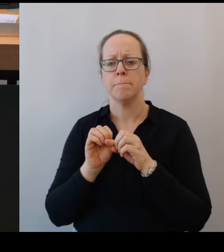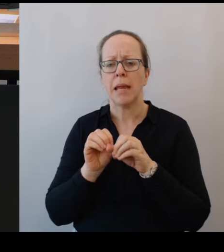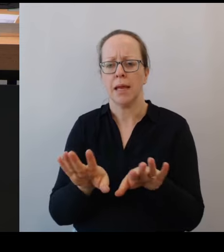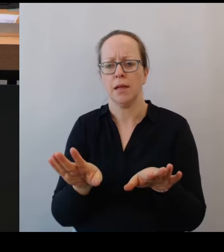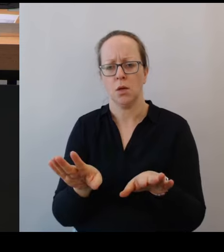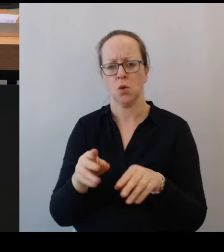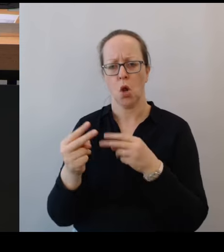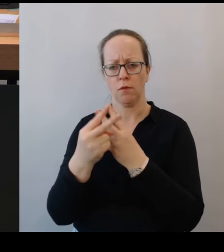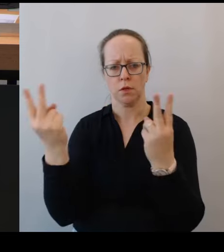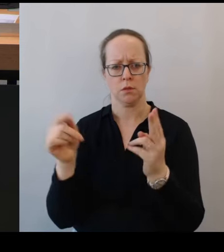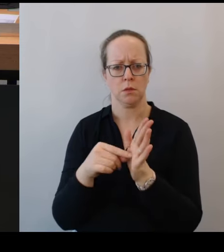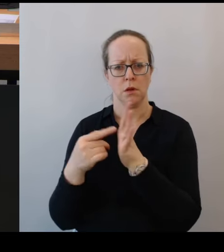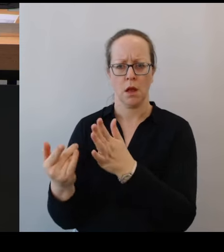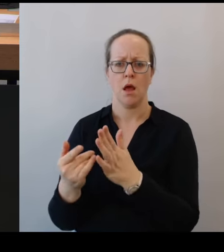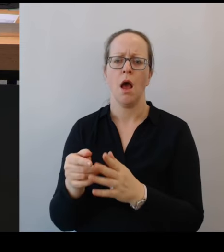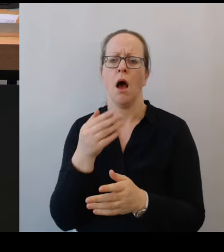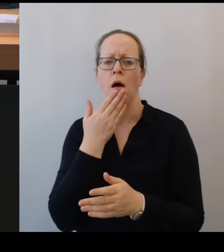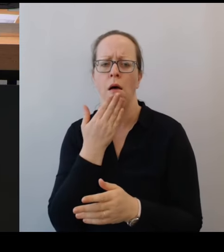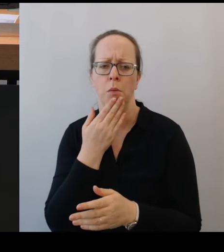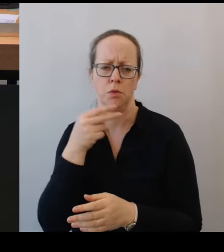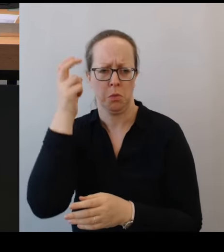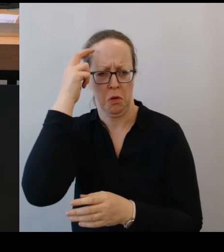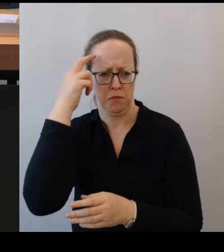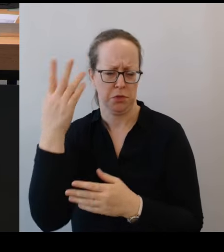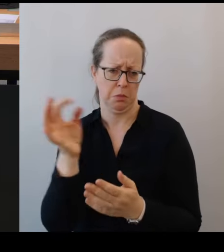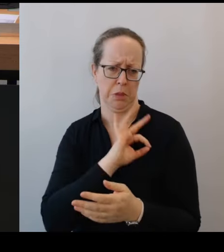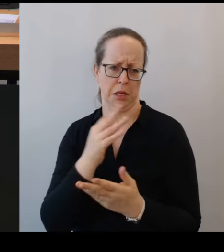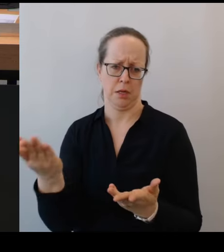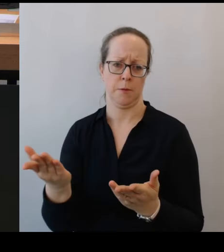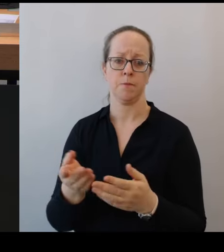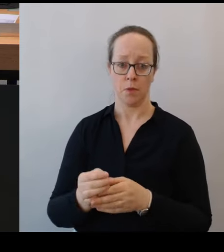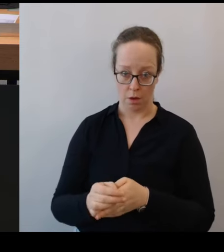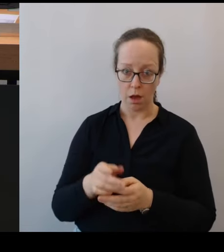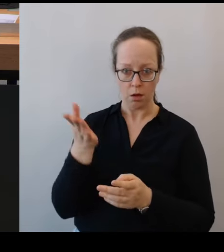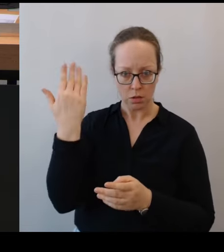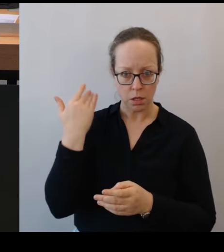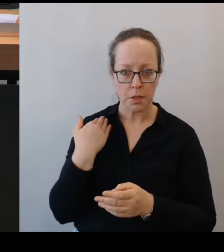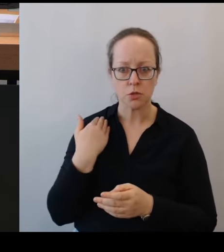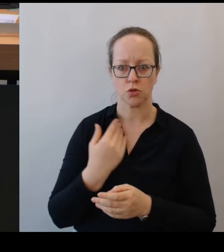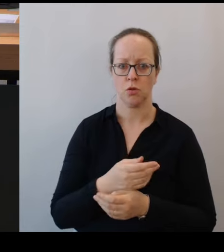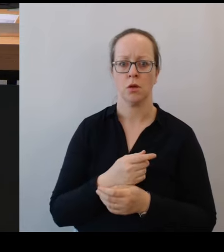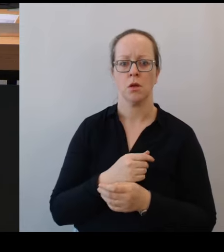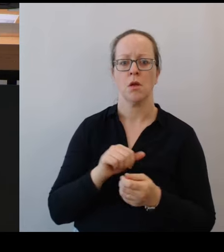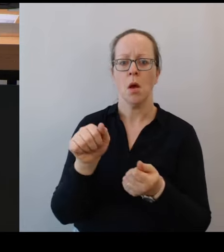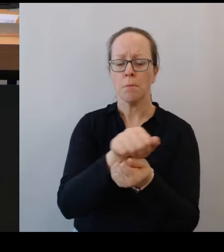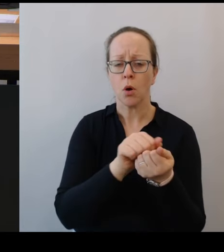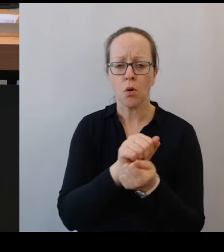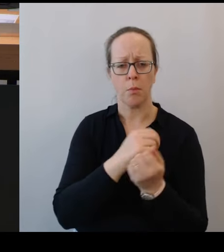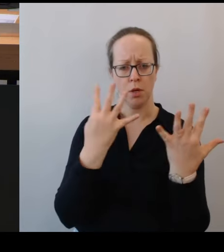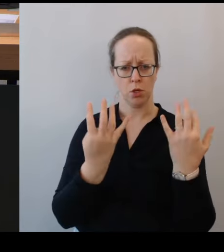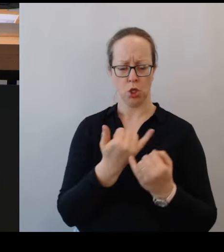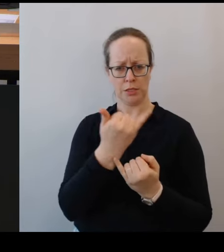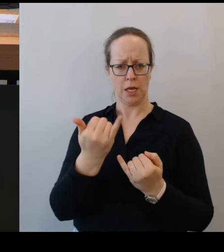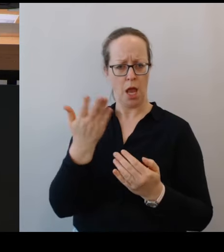schmerzlich vor Augen geführt haben, dass sich rechtsextreme Gewalt nach 1990 nicht einfach in Luft aufgelöst hat.